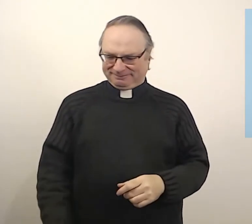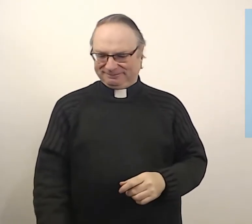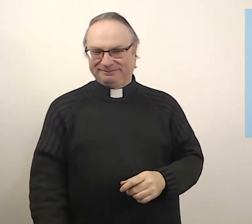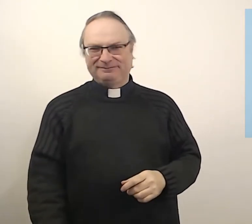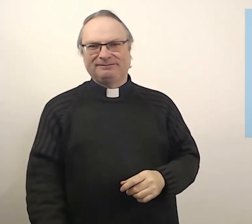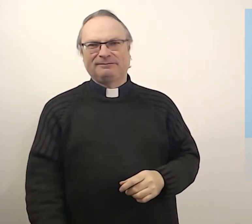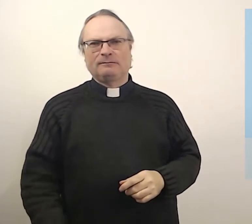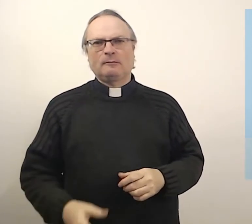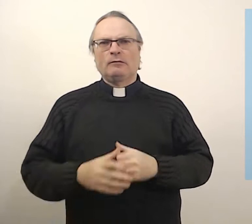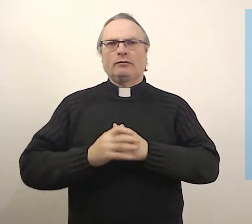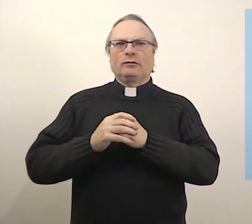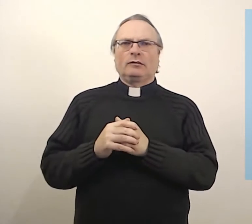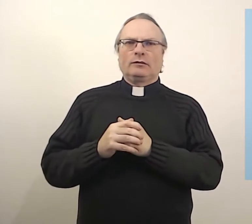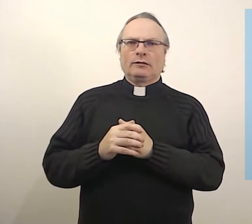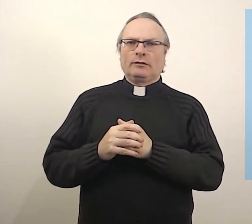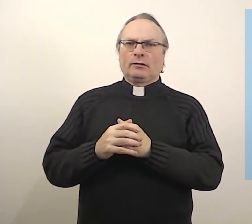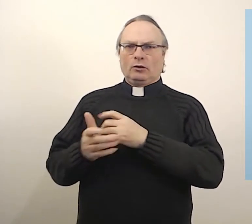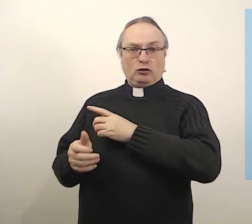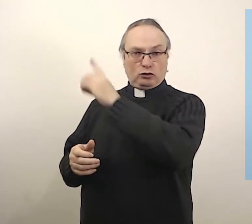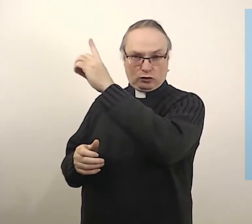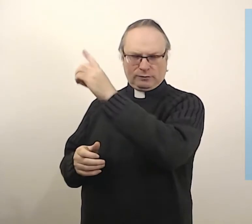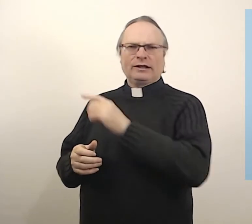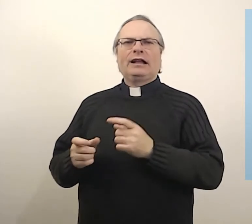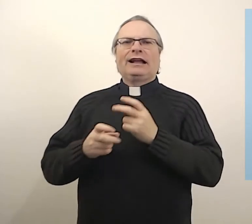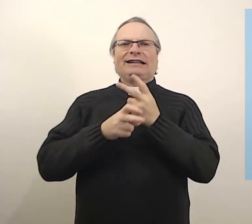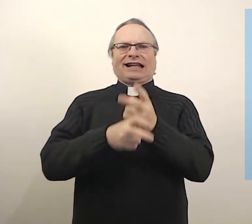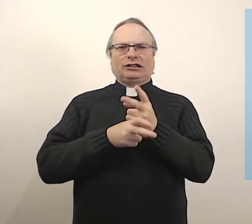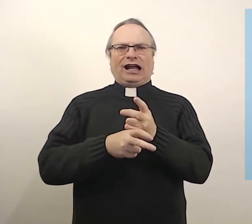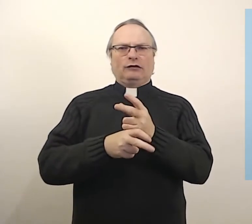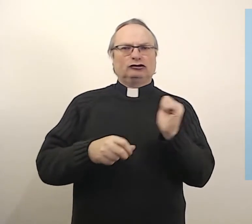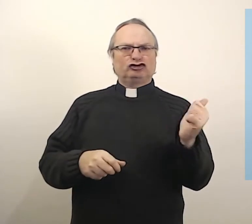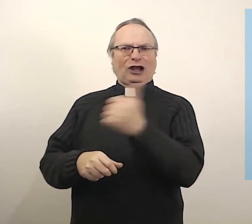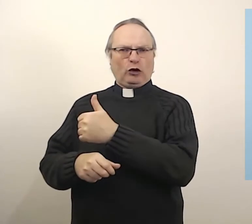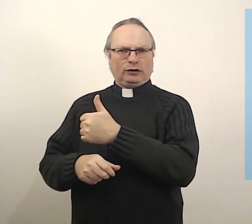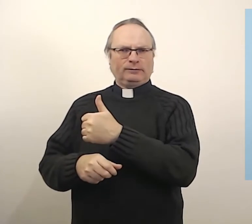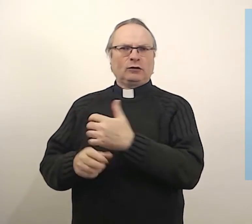Dieu traitera chacun